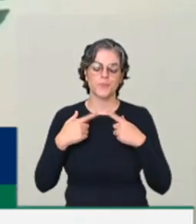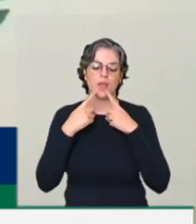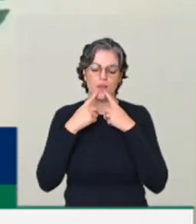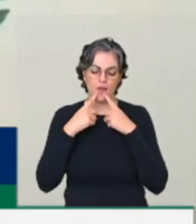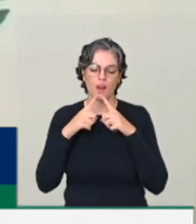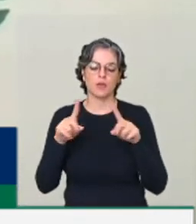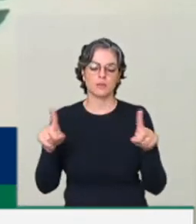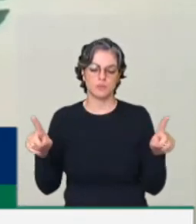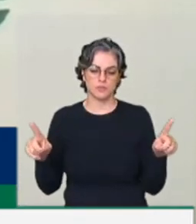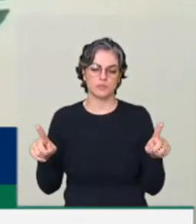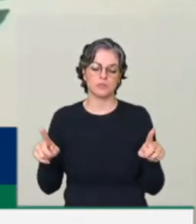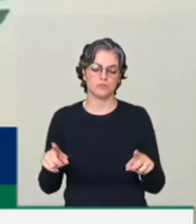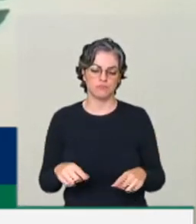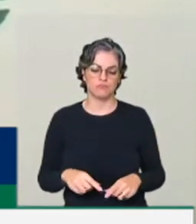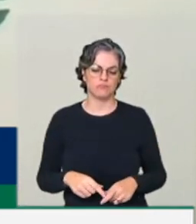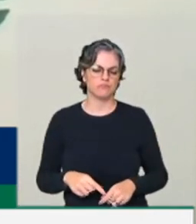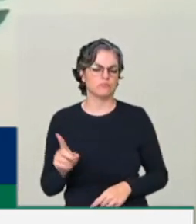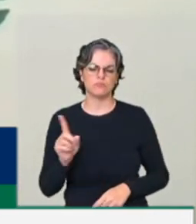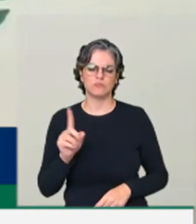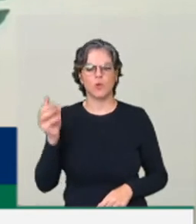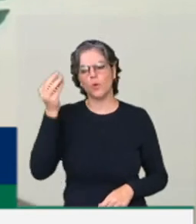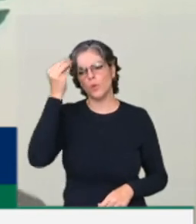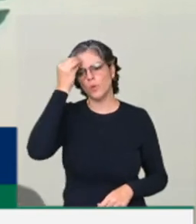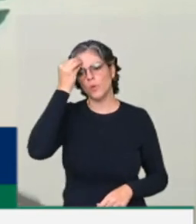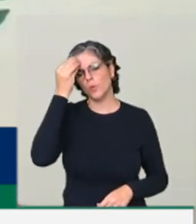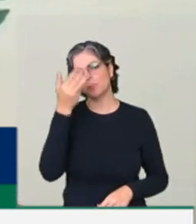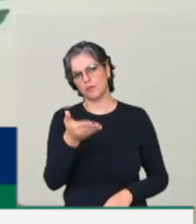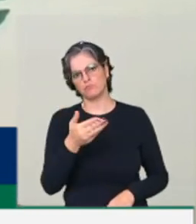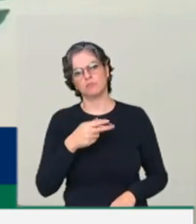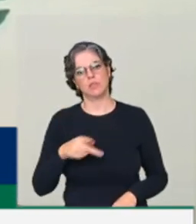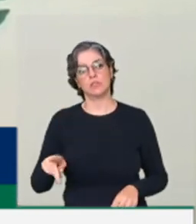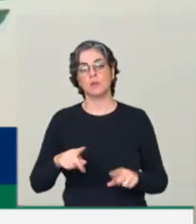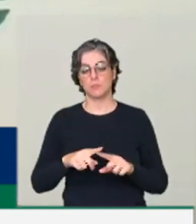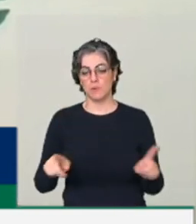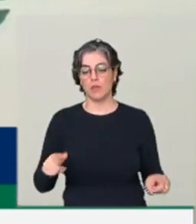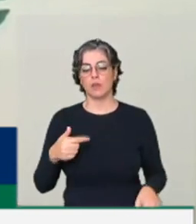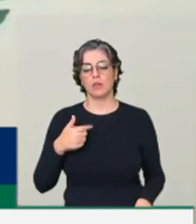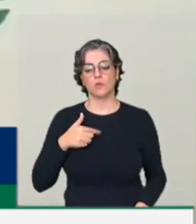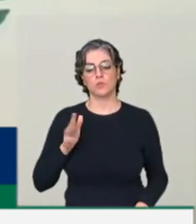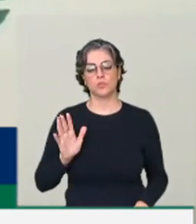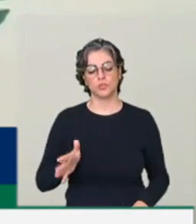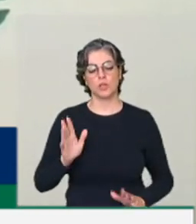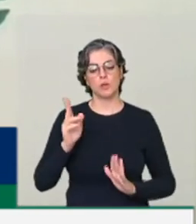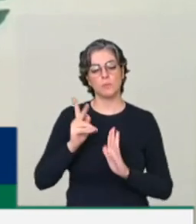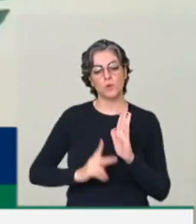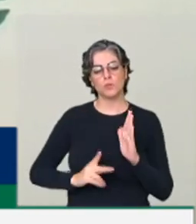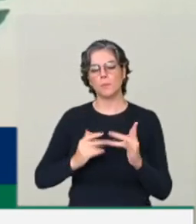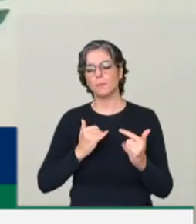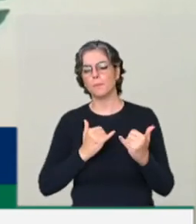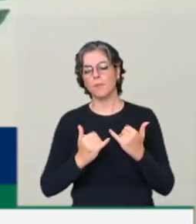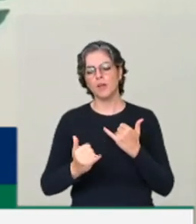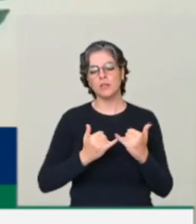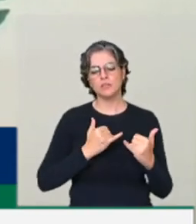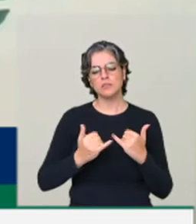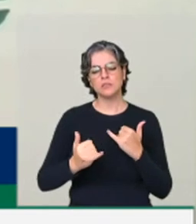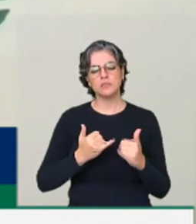UMA RECLAMAÇÃO QUE NÃO É DESTA PRESIDÊNCIA, MAS É QUE EU APRESENTEI UM PROJETO SEMELHANTE A ESSE FAZ